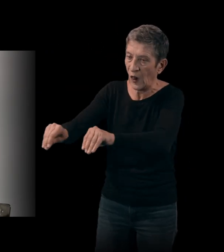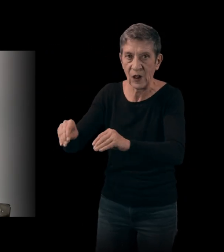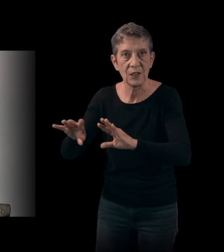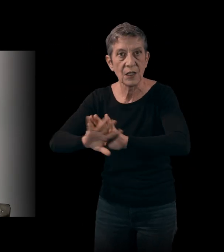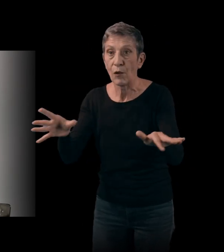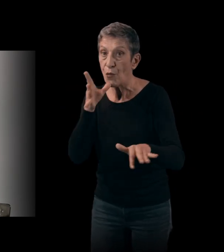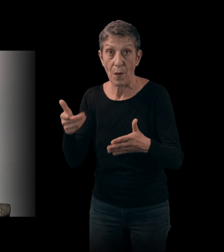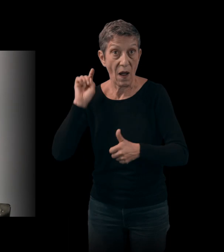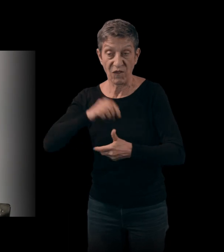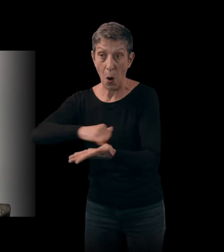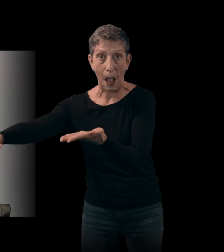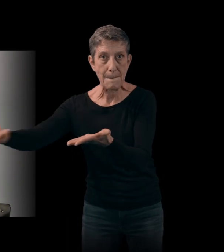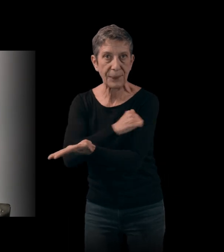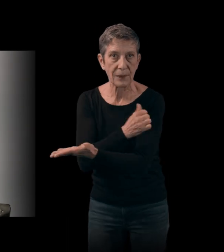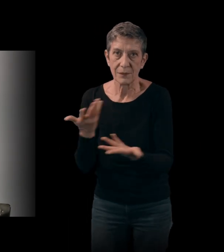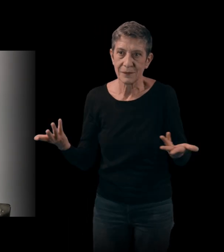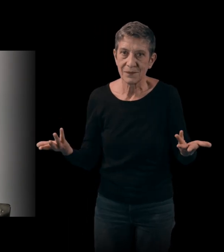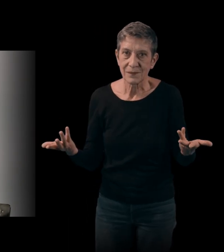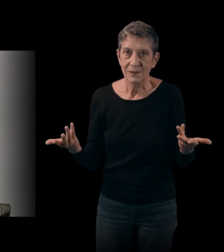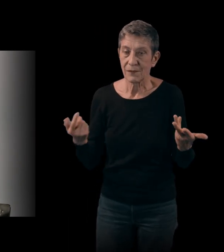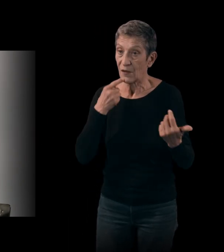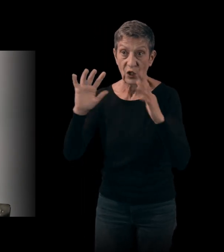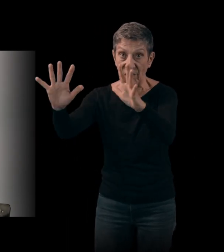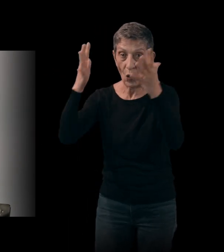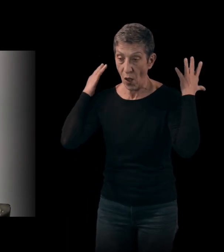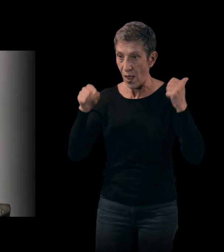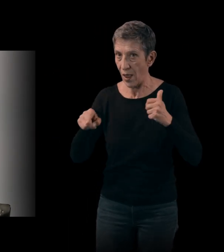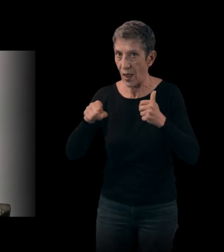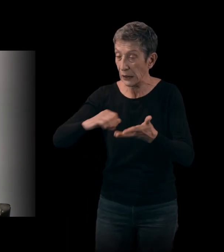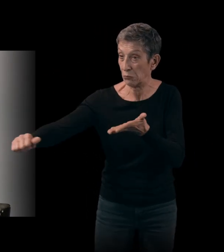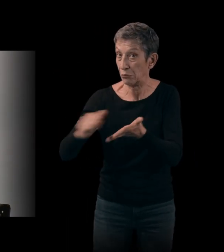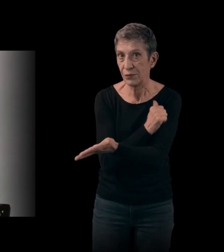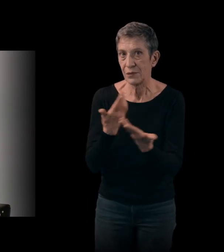donc il fallait éradiquer toute la forêt pour débusquer les maquisards.